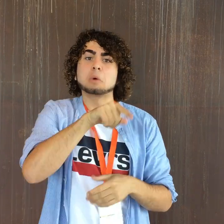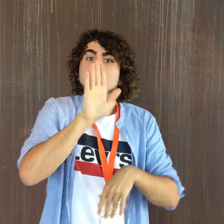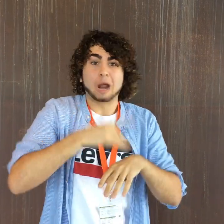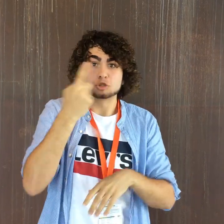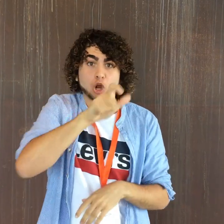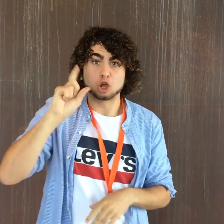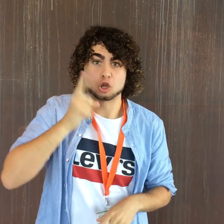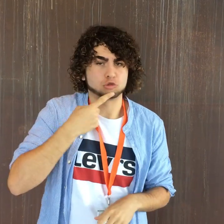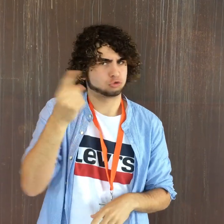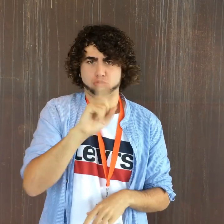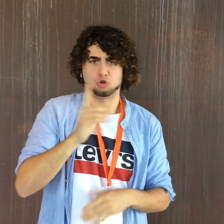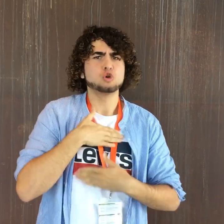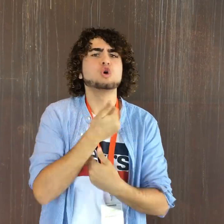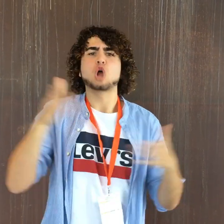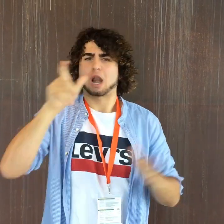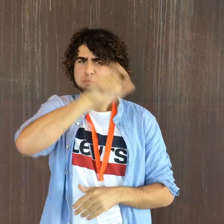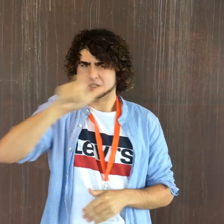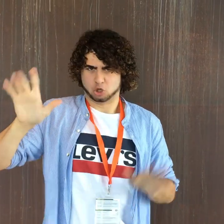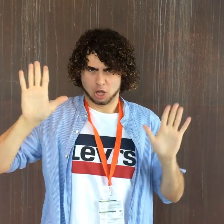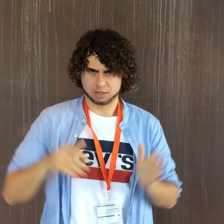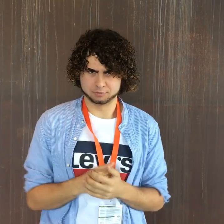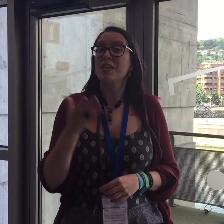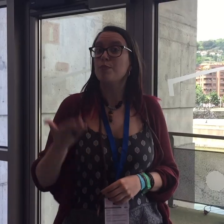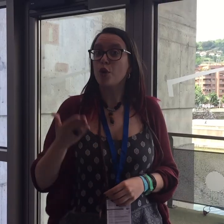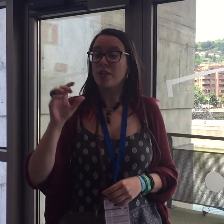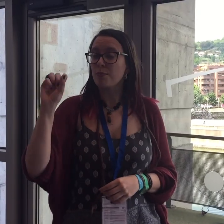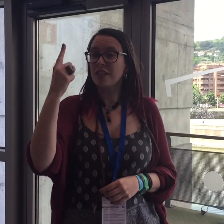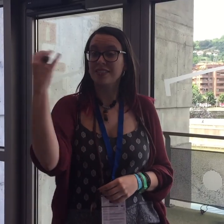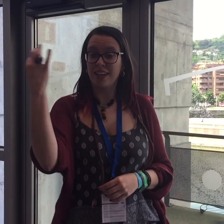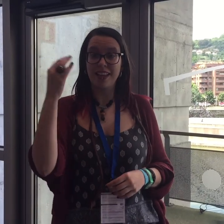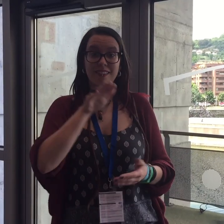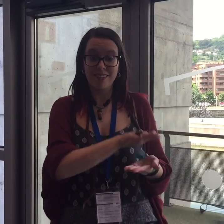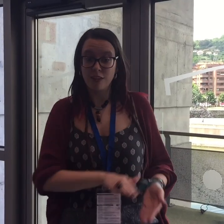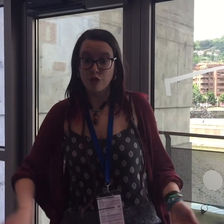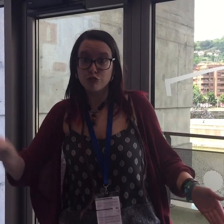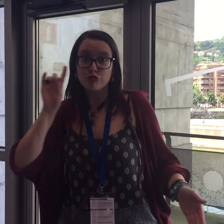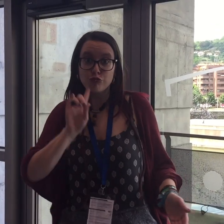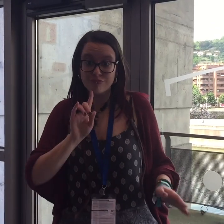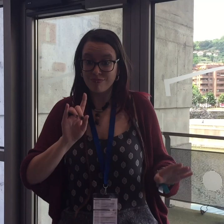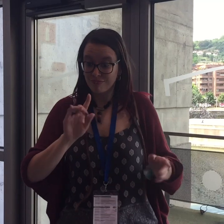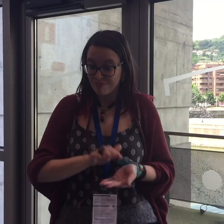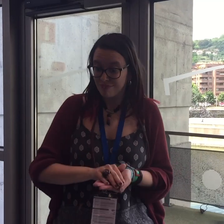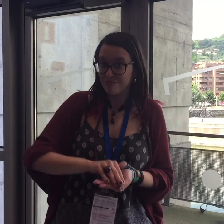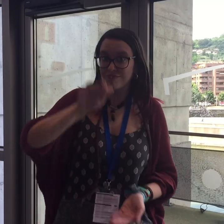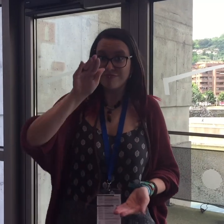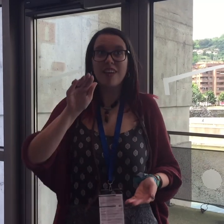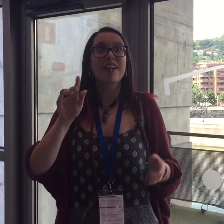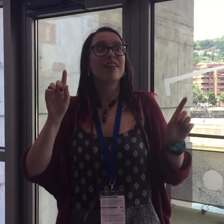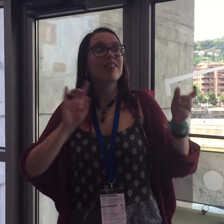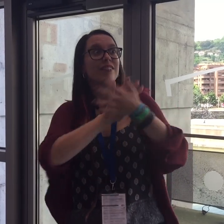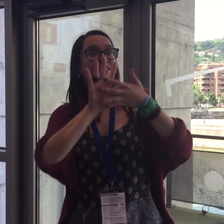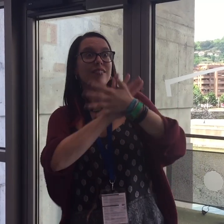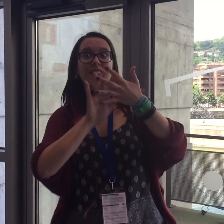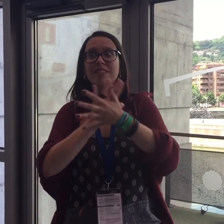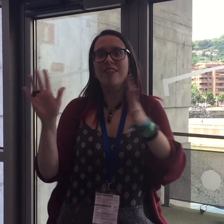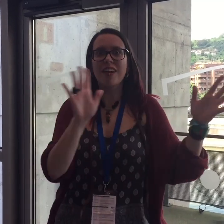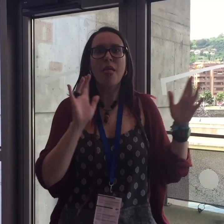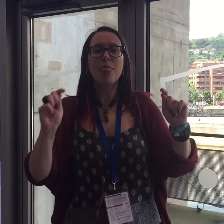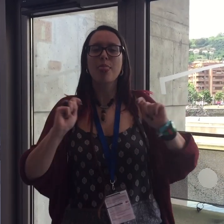Y no sólo es para personas sordas, sino para cualquier persona. La LS es muy importante para lxs niñxs sordxs, al ver signar desde edades tempranas,